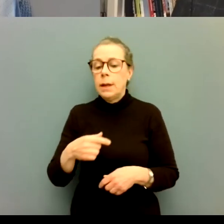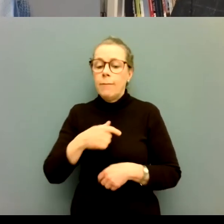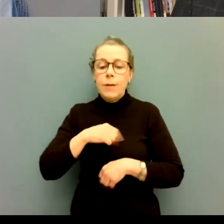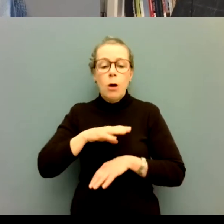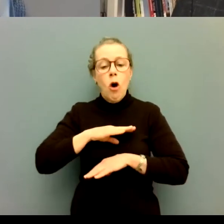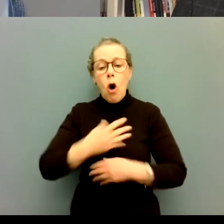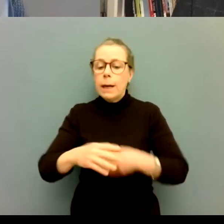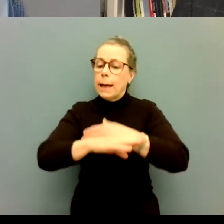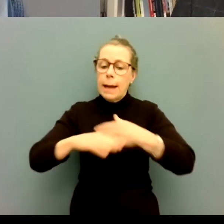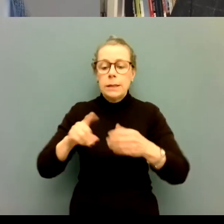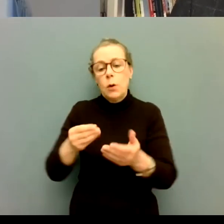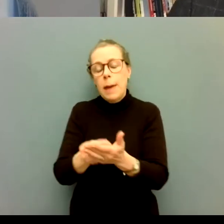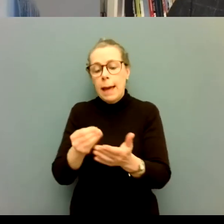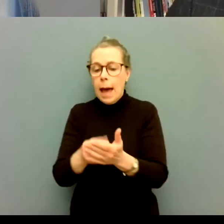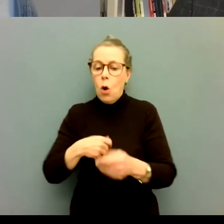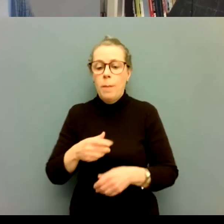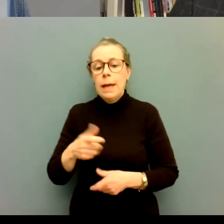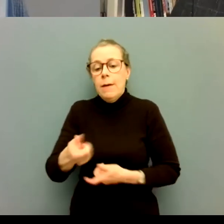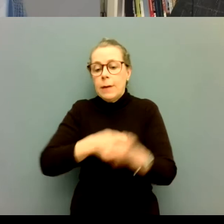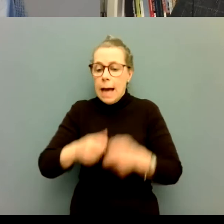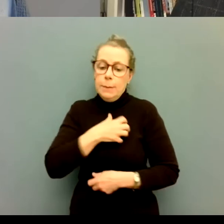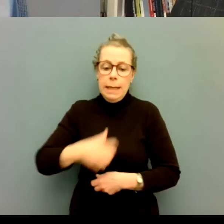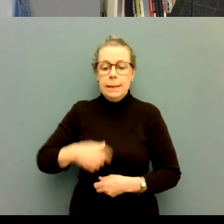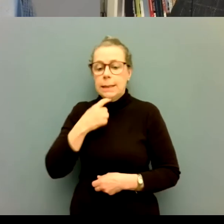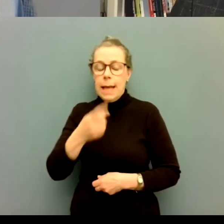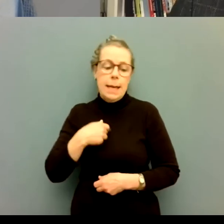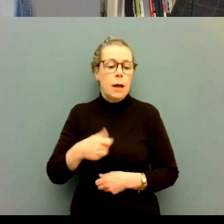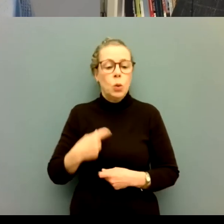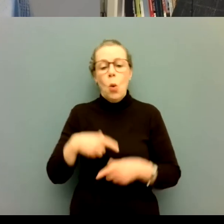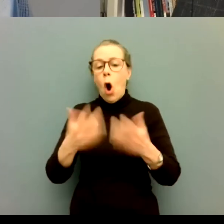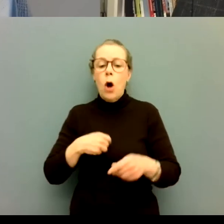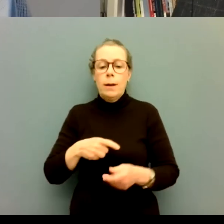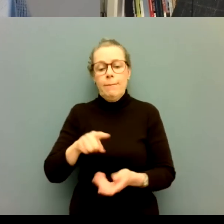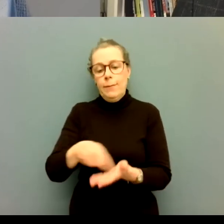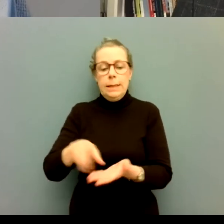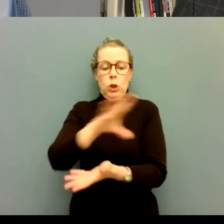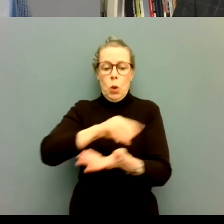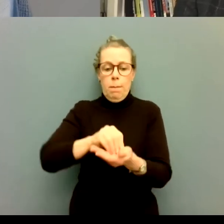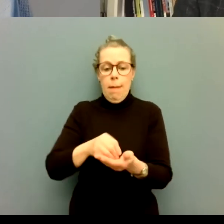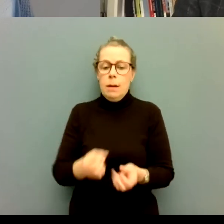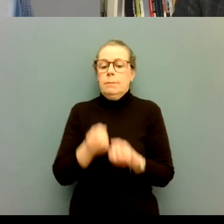att vi har 15 miljarder som vi får göra vad vi vill med satsar jag nog-